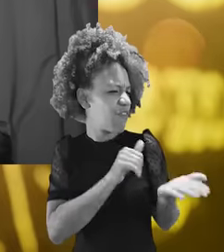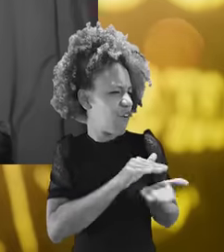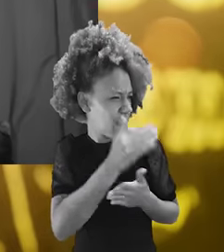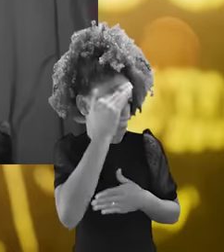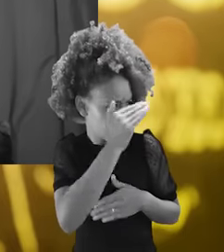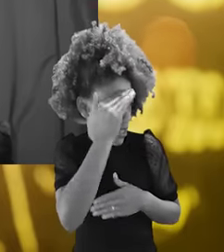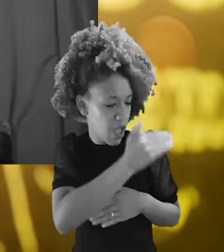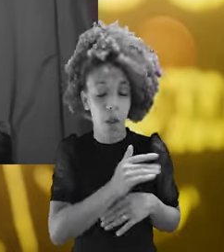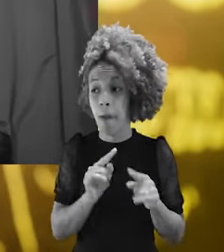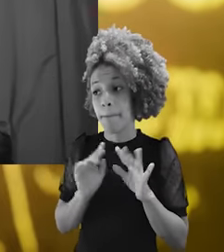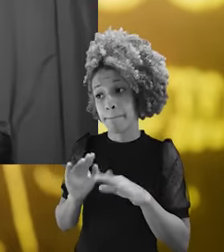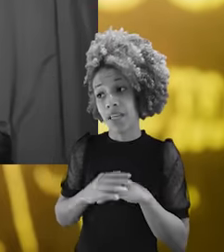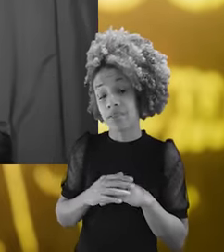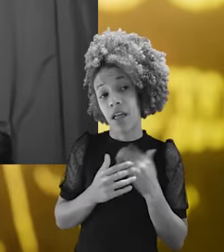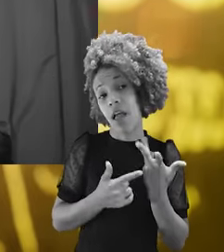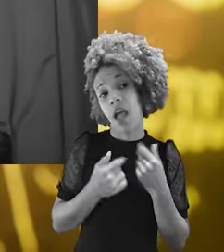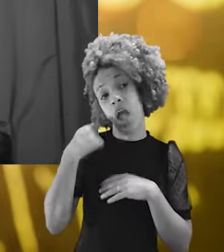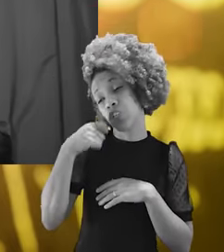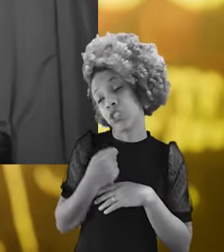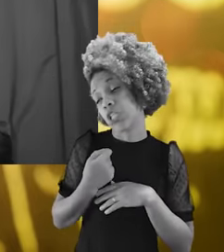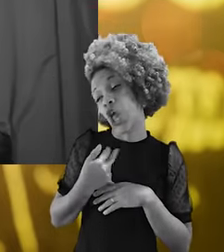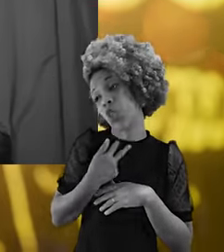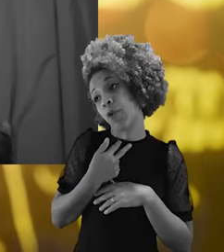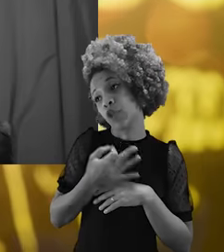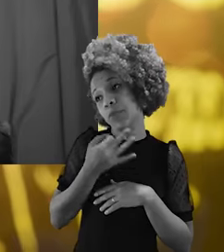as pessoas falam assim artista não tem que ter opinião e eu digo um